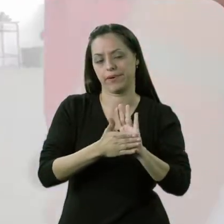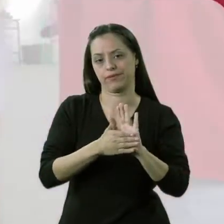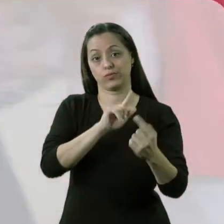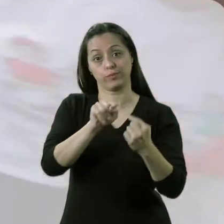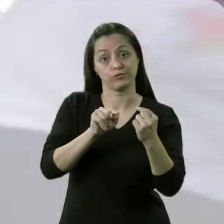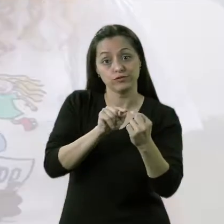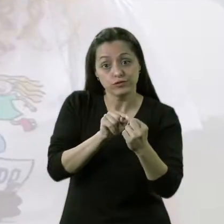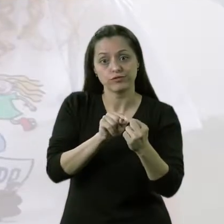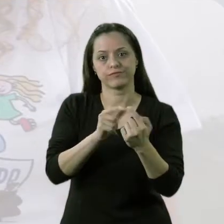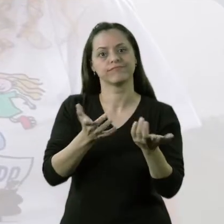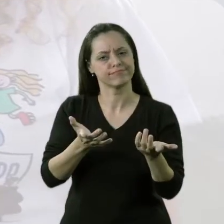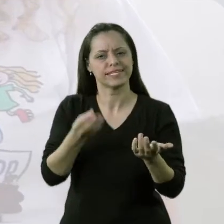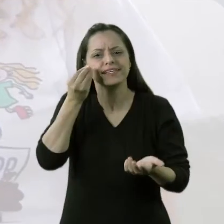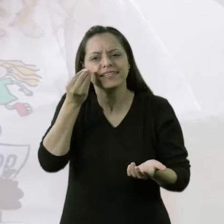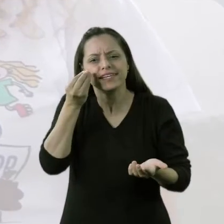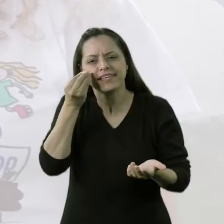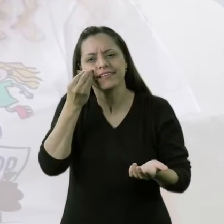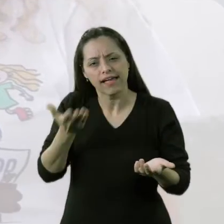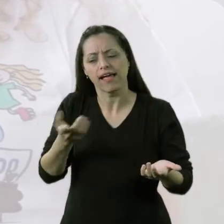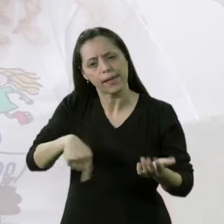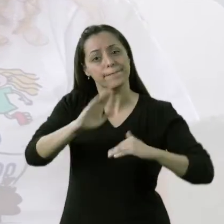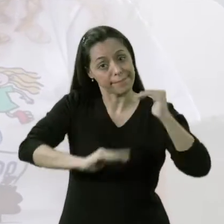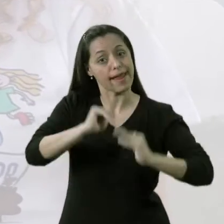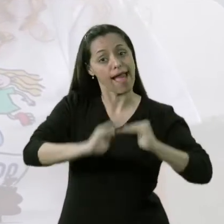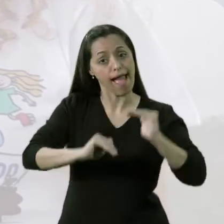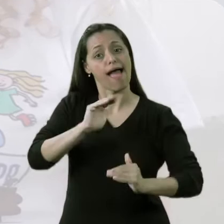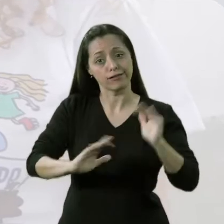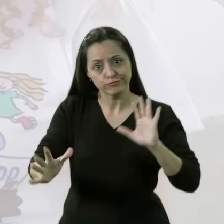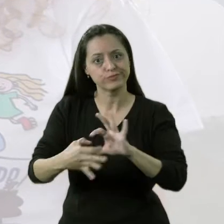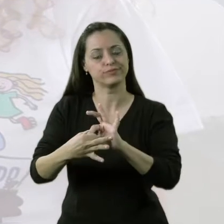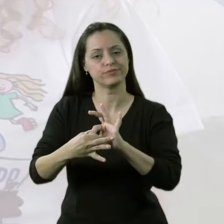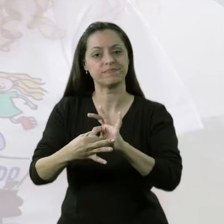Entendessem a nossa proposta e tentar com que eles fizessem o link com a prática deles.